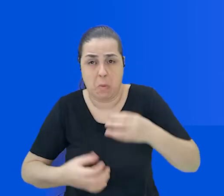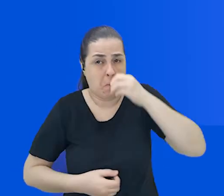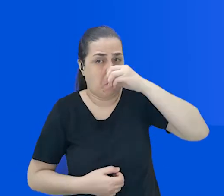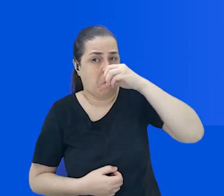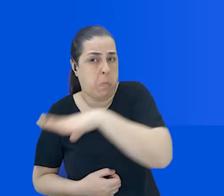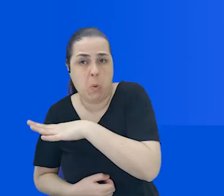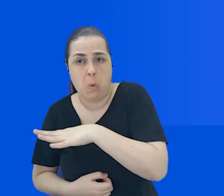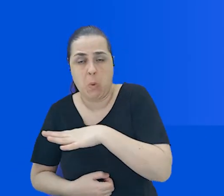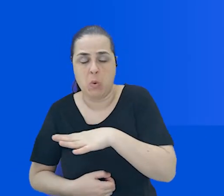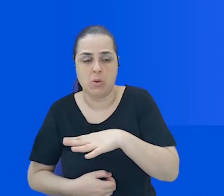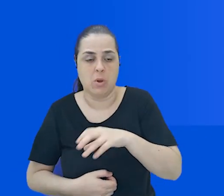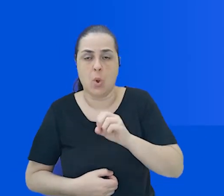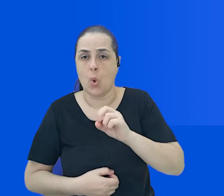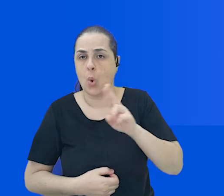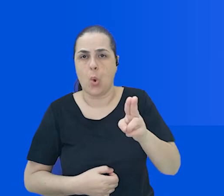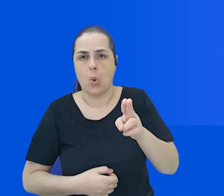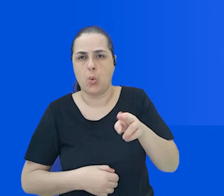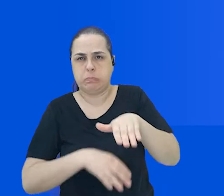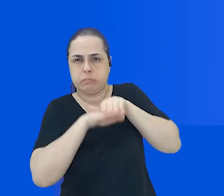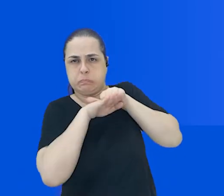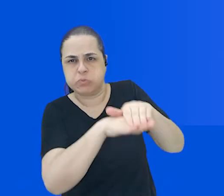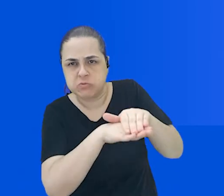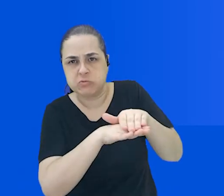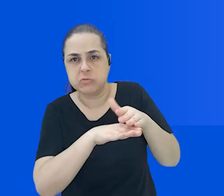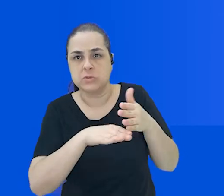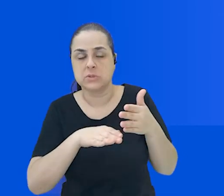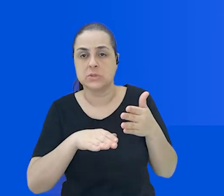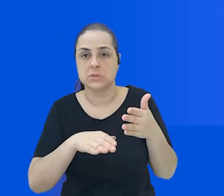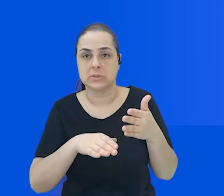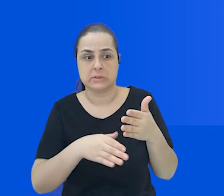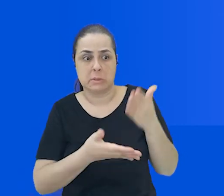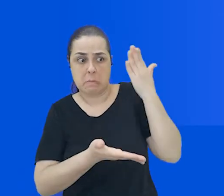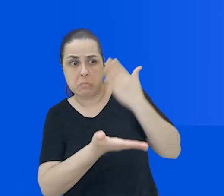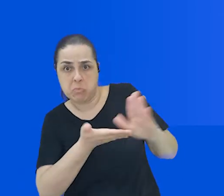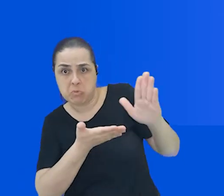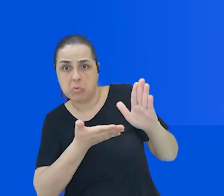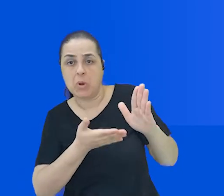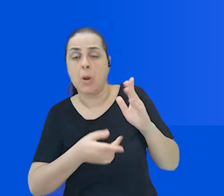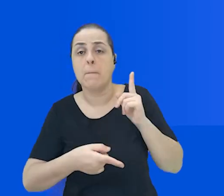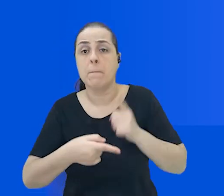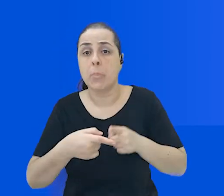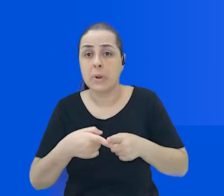ou sem querer, sem perceber aquela energia estar ali e ela não foi organizada.